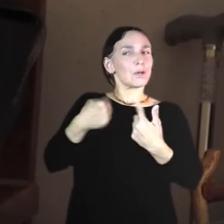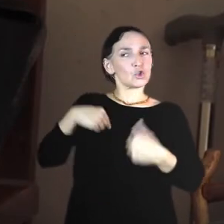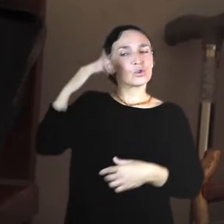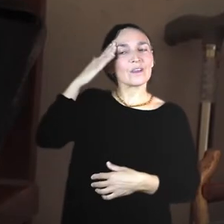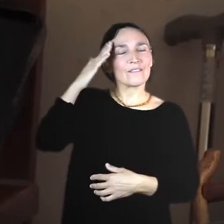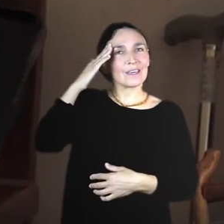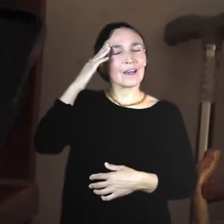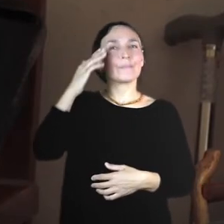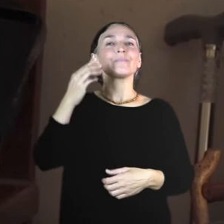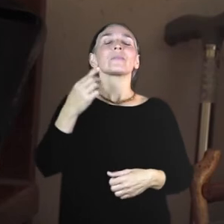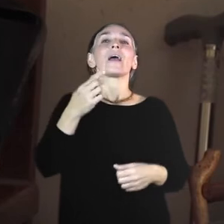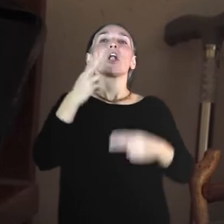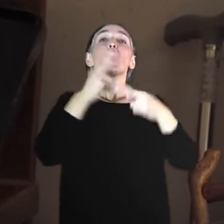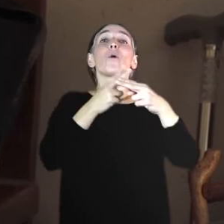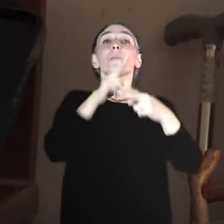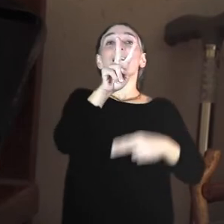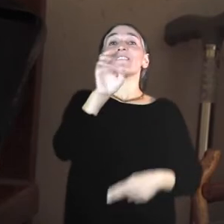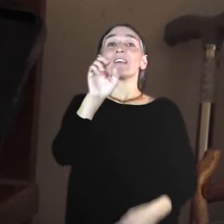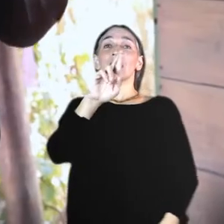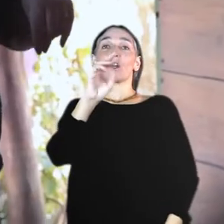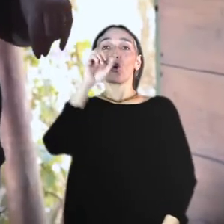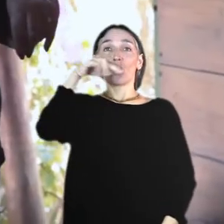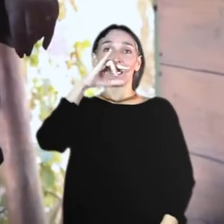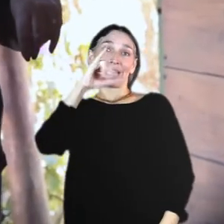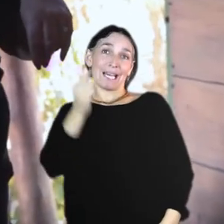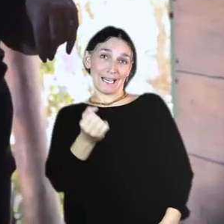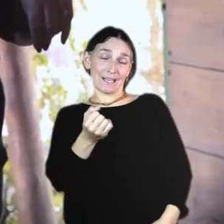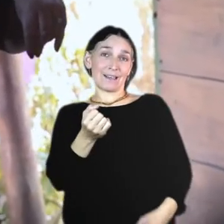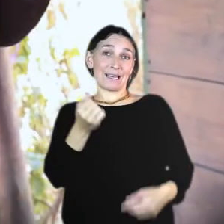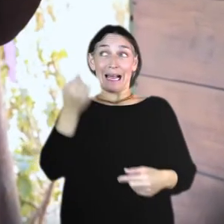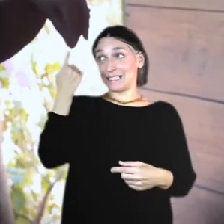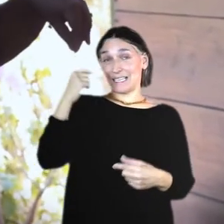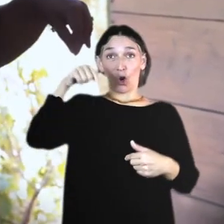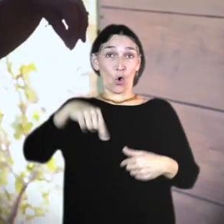Verónica, ayer... Hoy Alicia Mujer